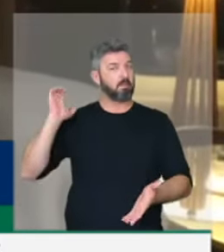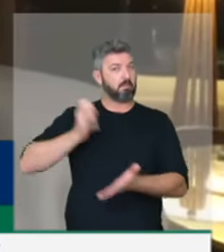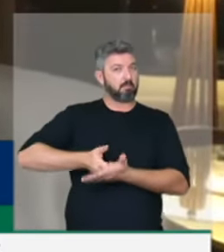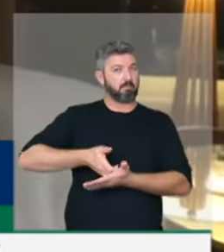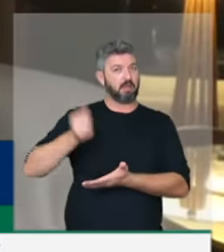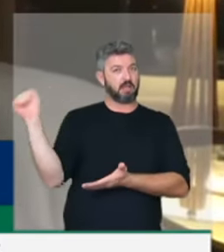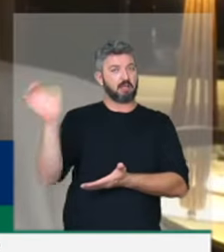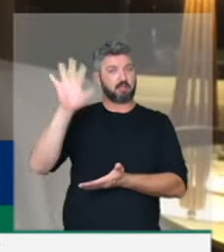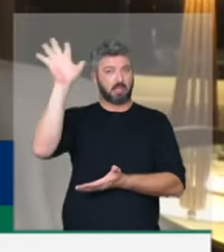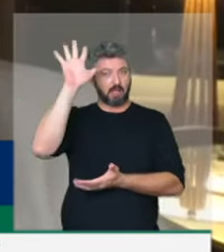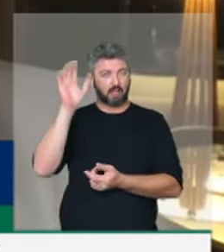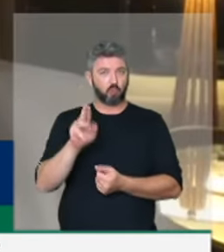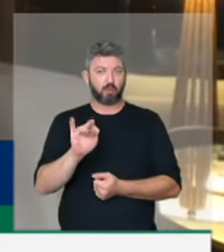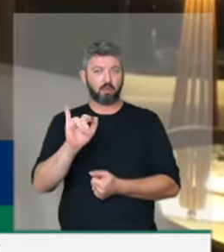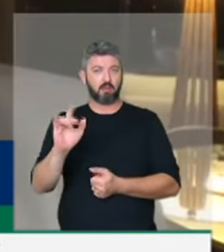E AS UTIS SÃO HOJE CEDIDAS...